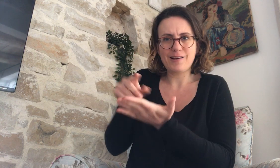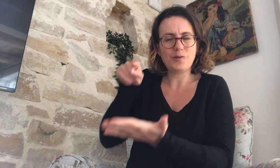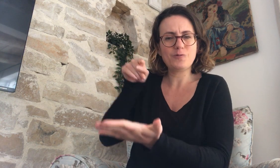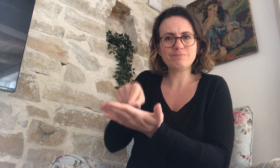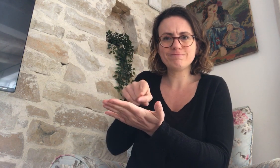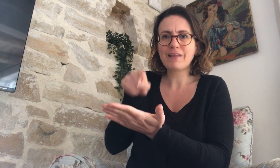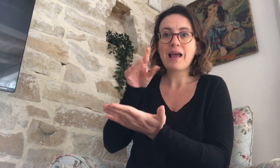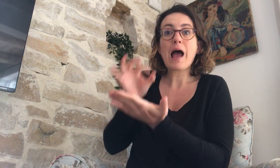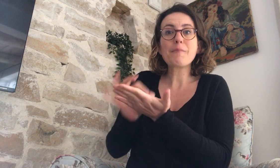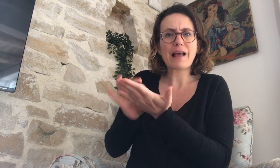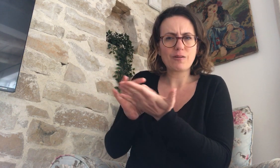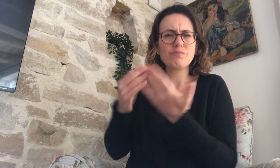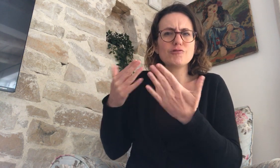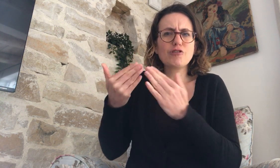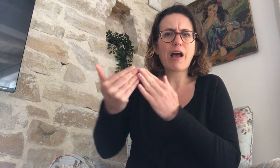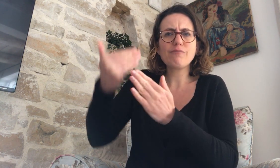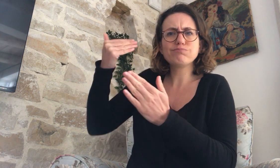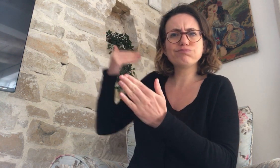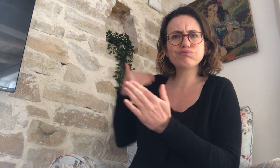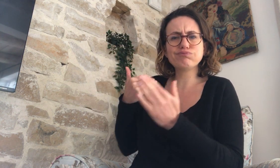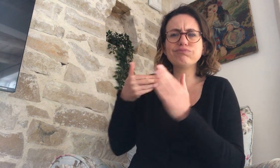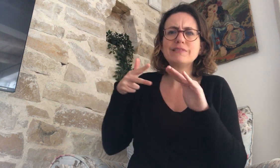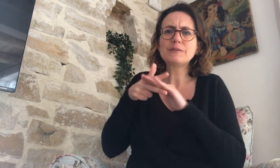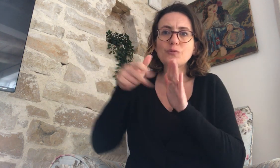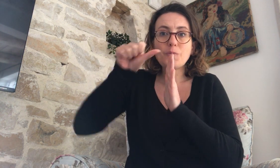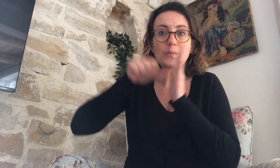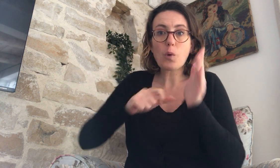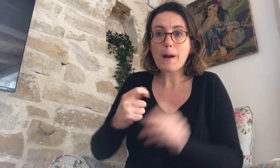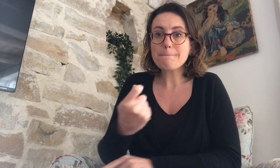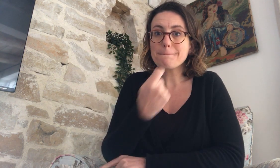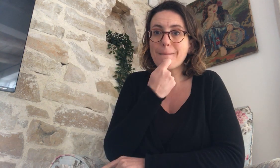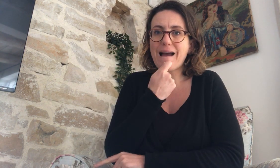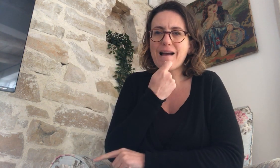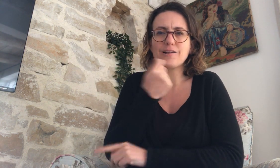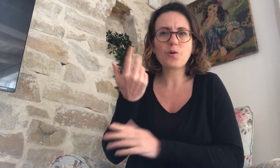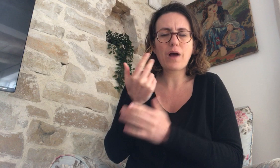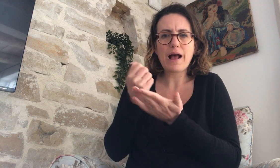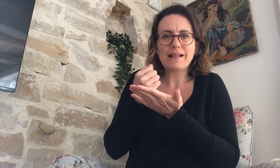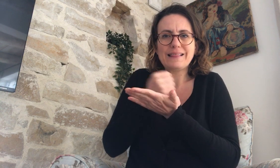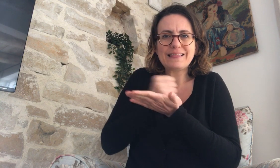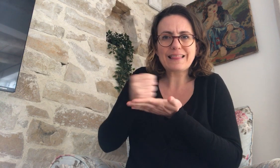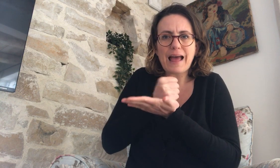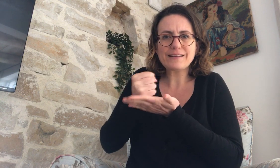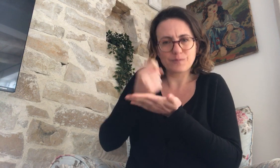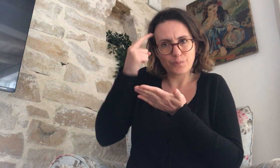Justement, depuis le début du mois de mars, nous avons commencé les tests sur l'application